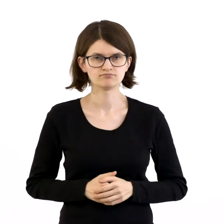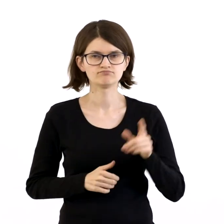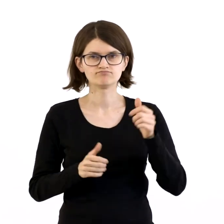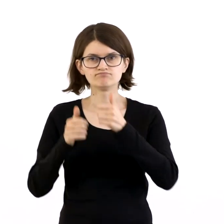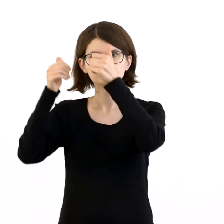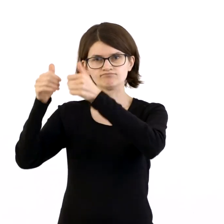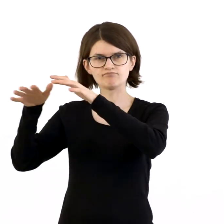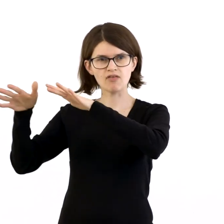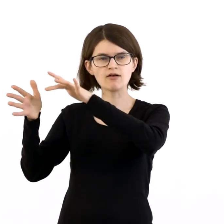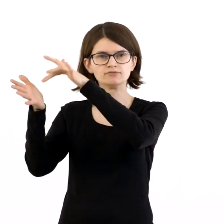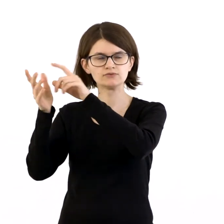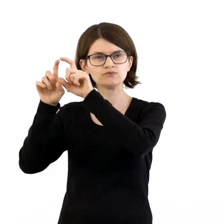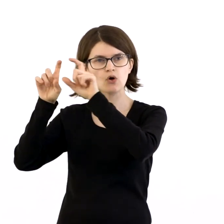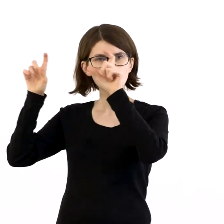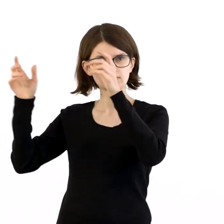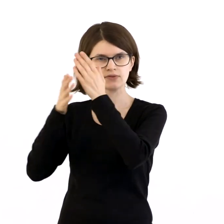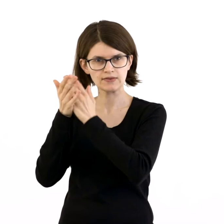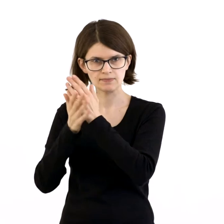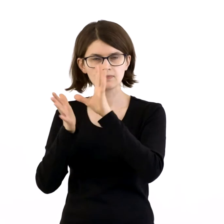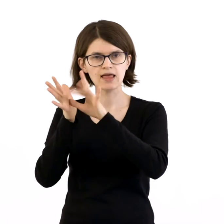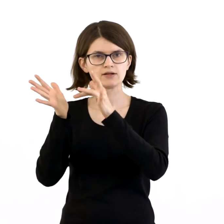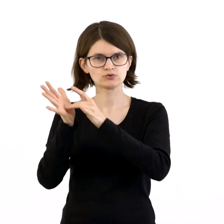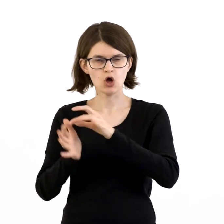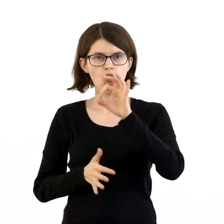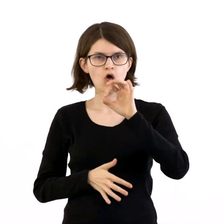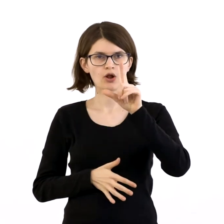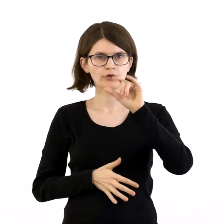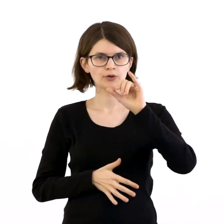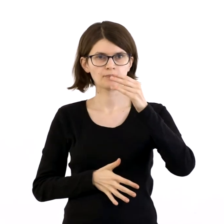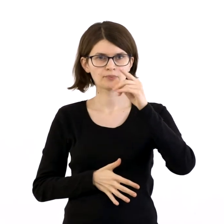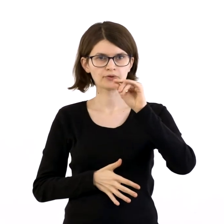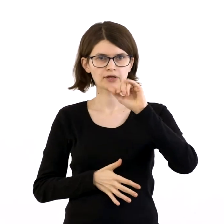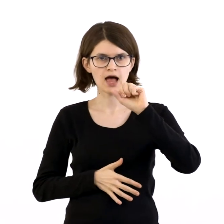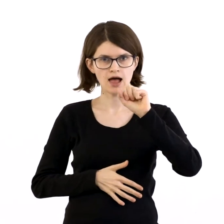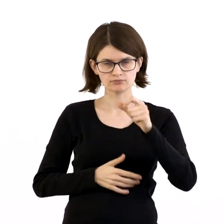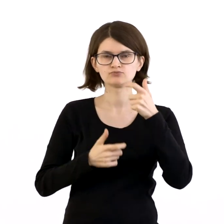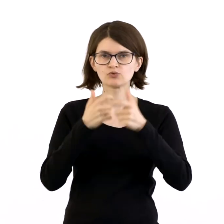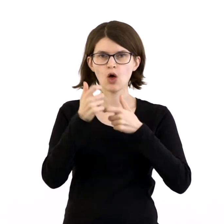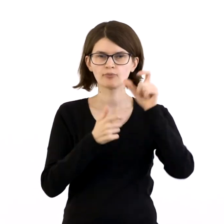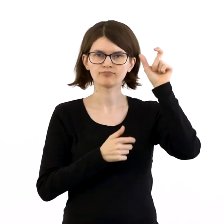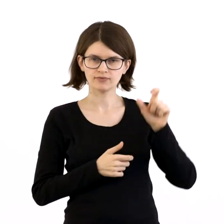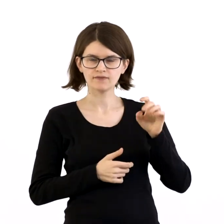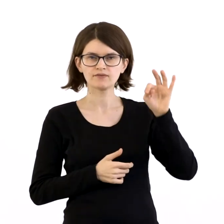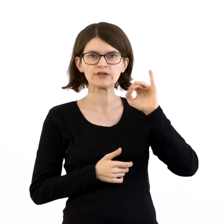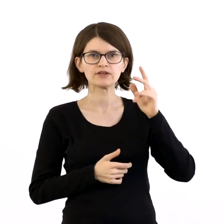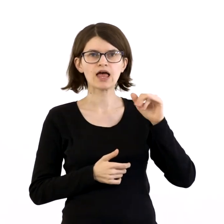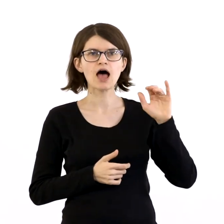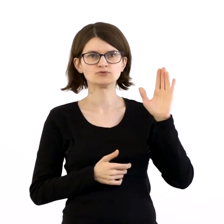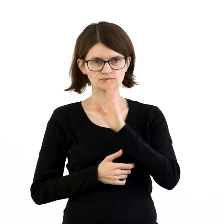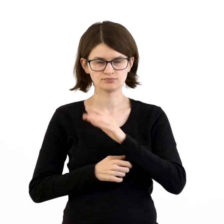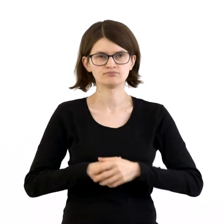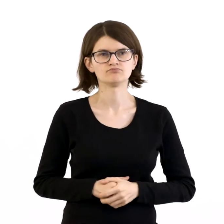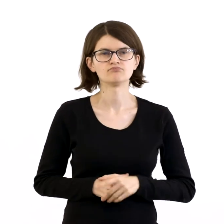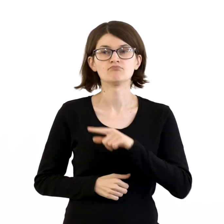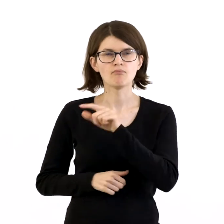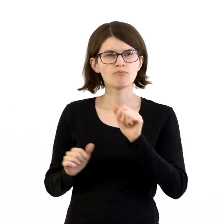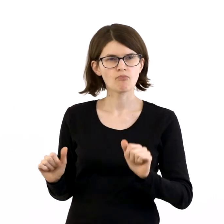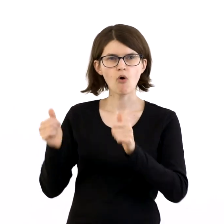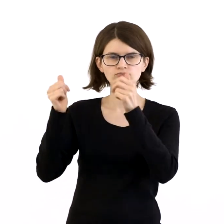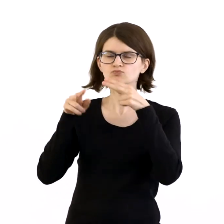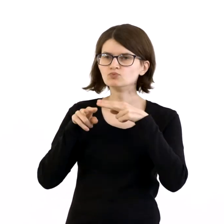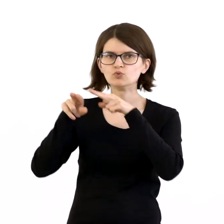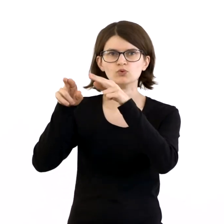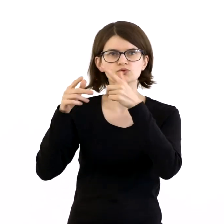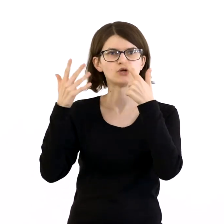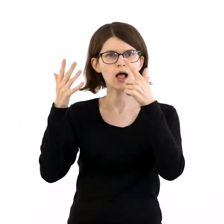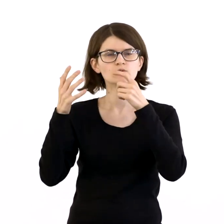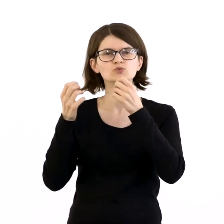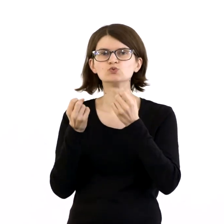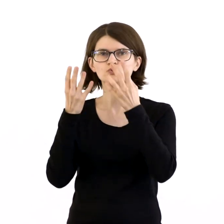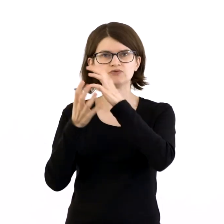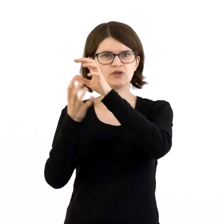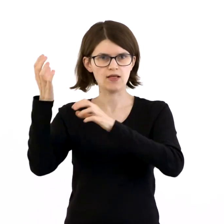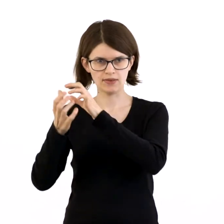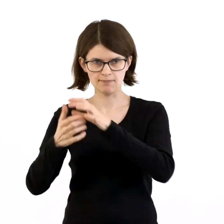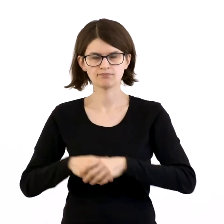dla świątyni w Olimpii przez Fidiasza zaliczany do siedmiu cudów świata.